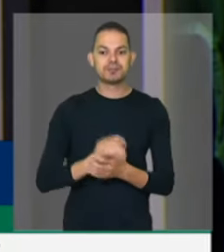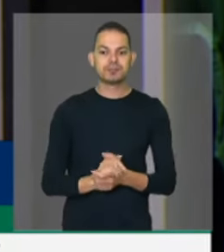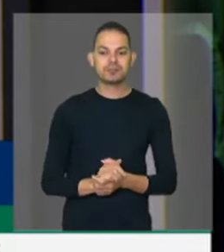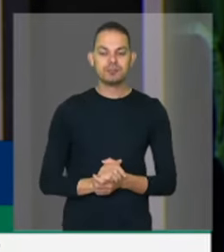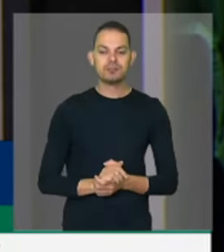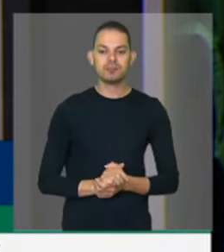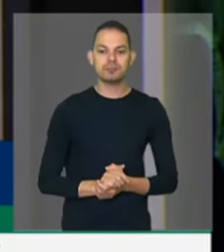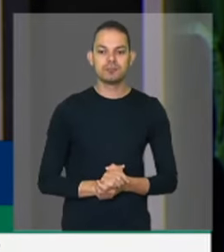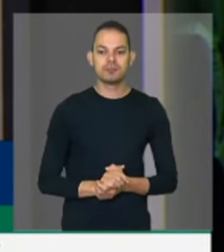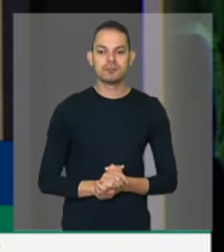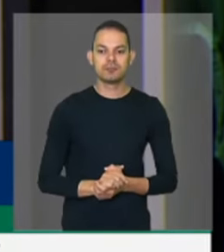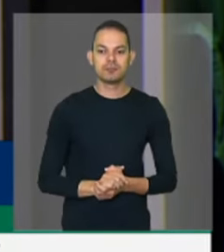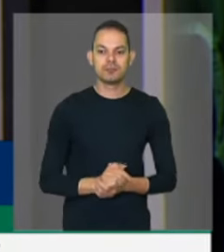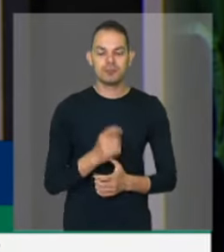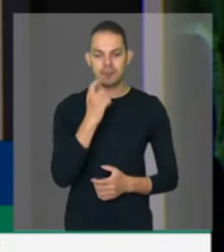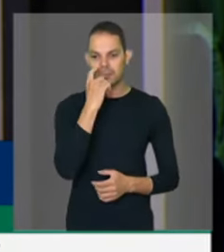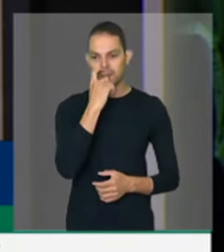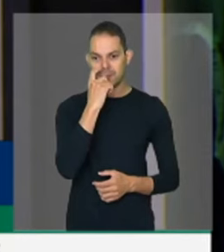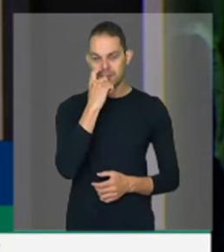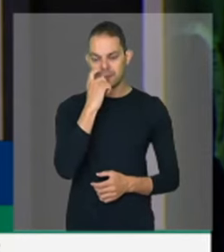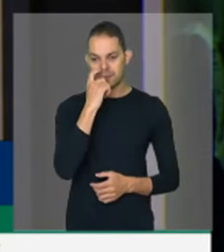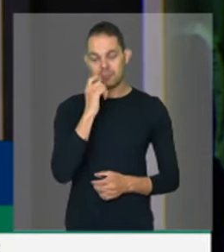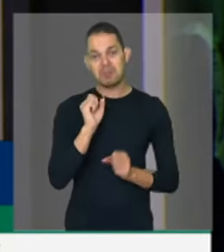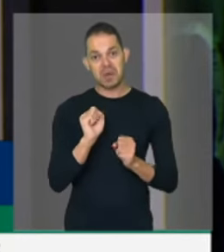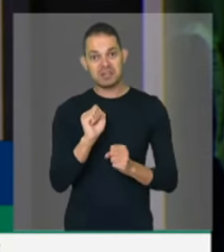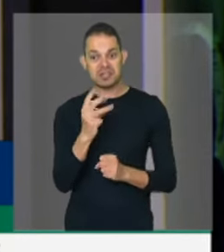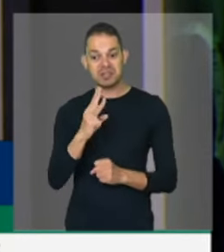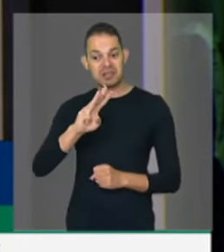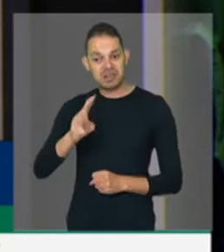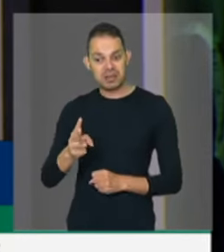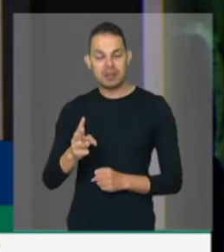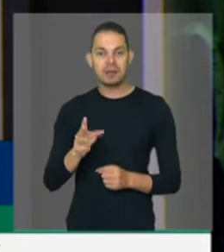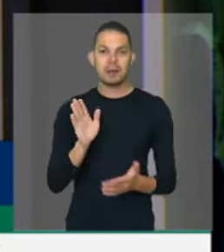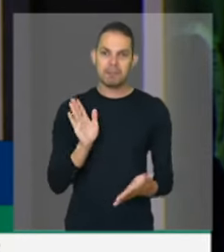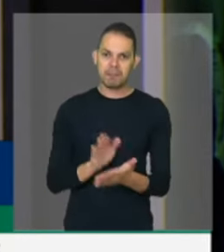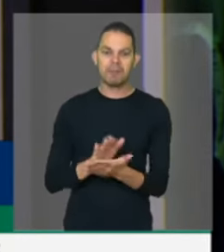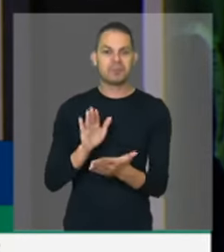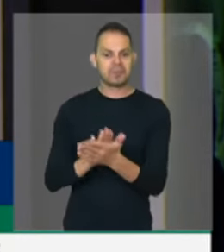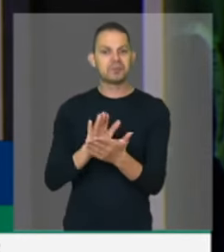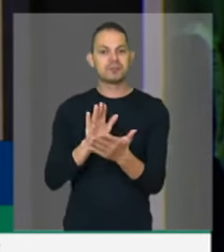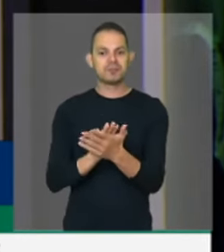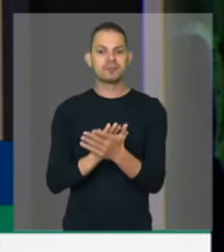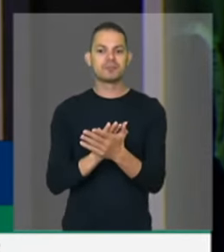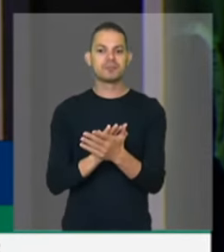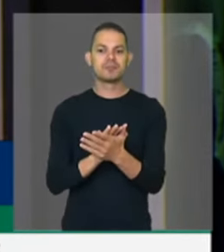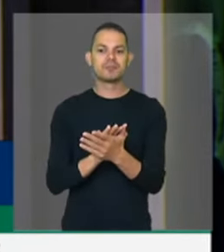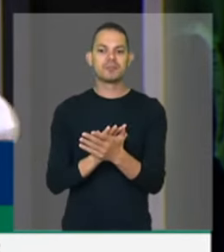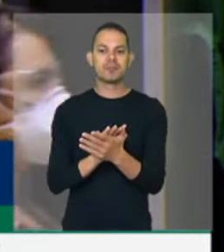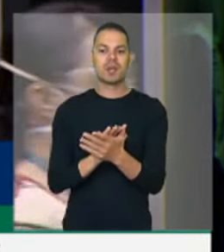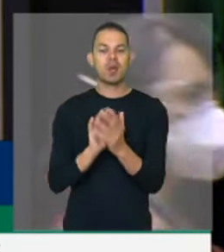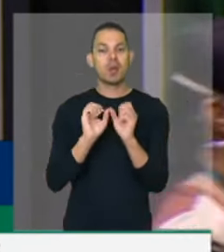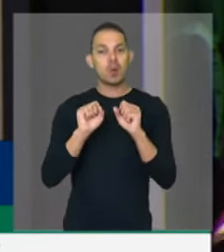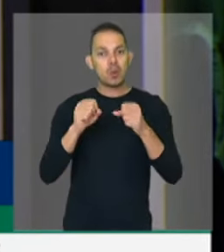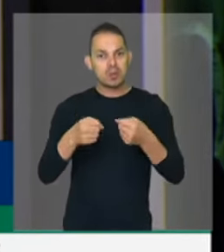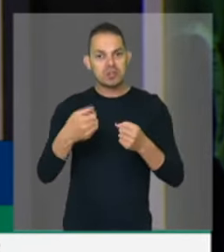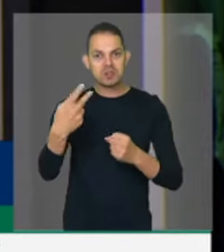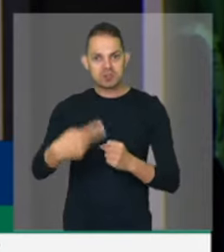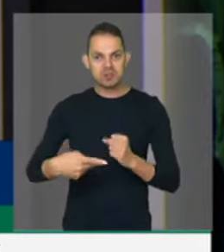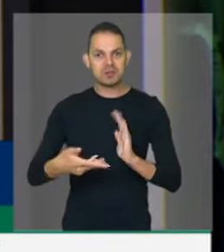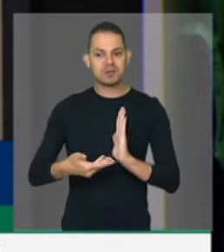ENTÃO, EU QUERO AQUI PARABENIZAR O ESFORÇO DESSA CASA. EU INCLUSIVE APRESENTEI UMA EMENDA PARA QUE FICASSE CLARO NO TEXTO, ABSOLUTAMENTE